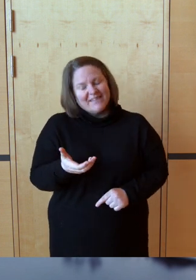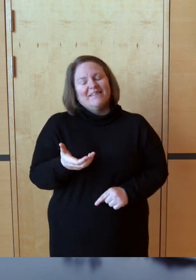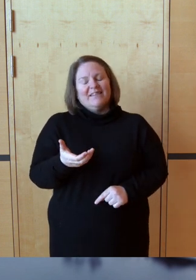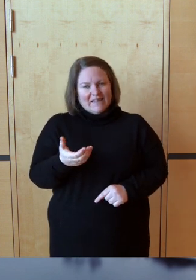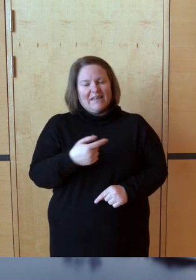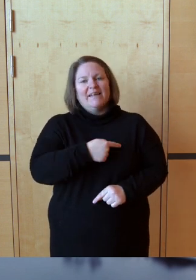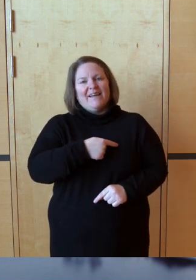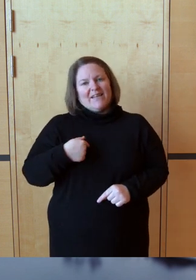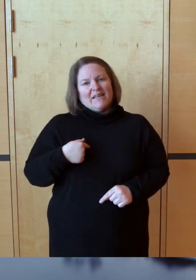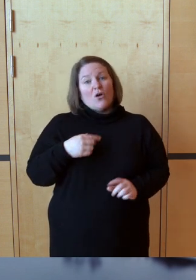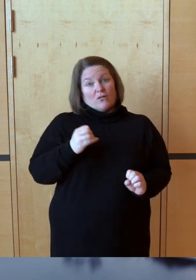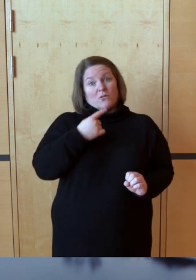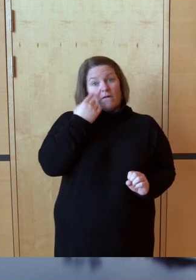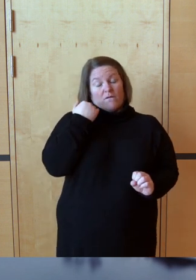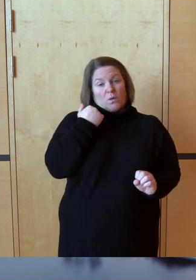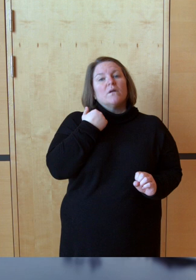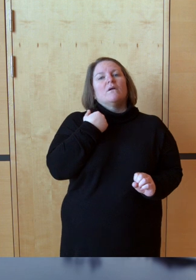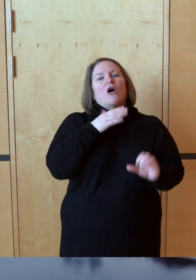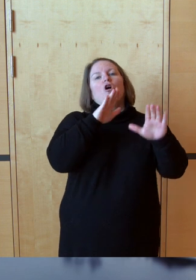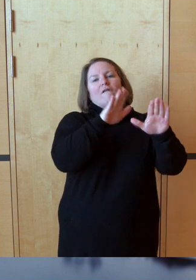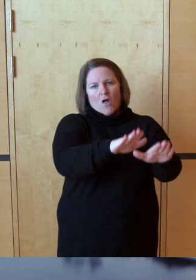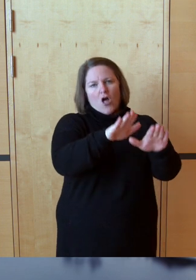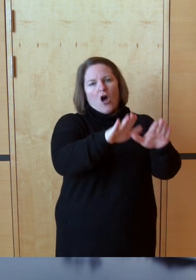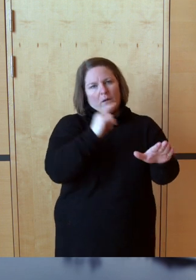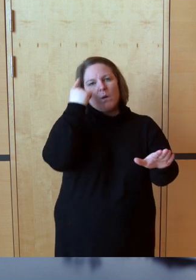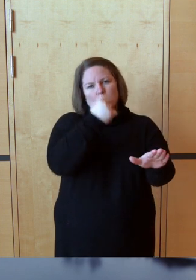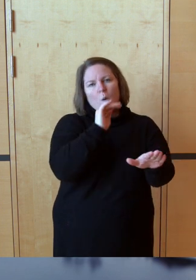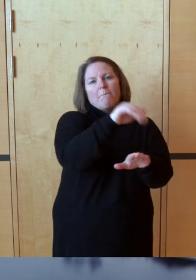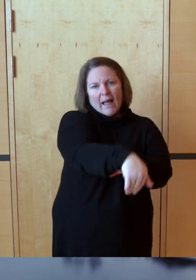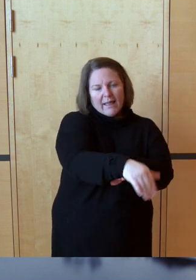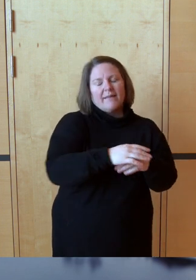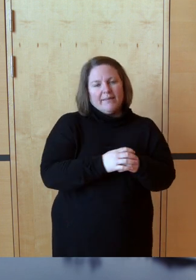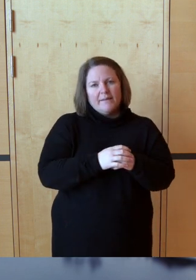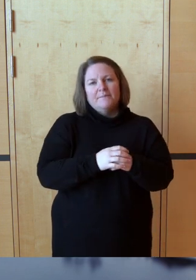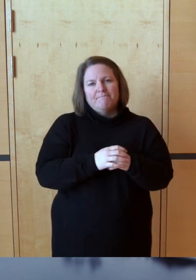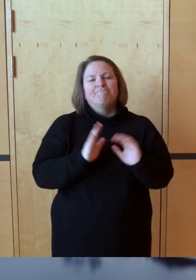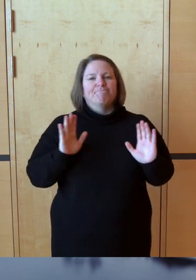Som jag börja med att Räddningstjänsten ska fortsätta vara lokaliserat på storleken Och så stannar jag